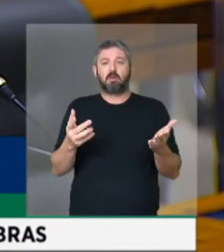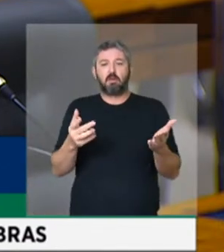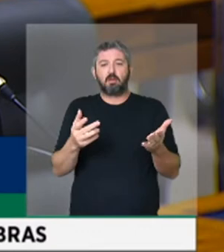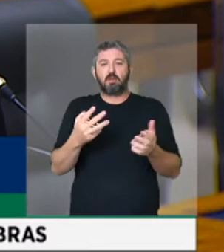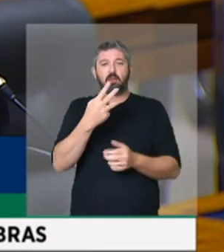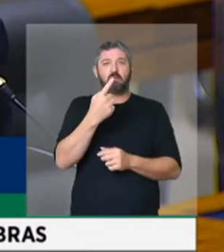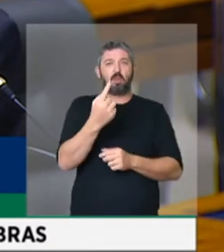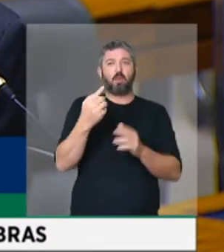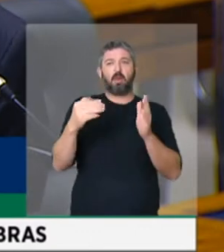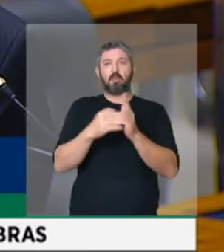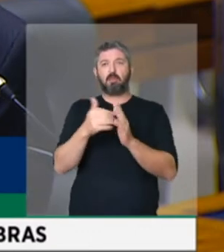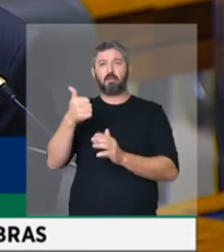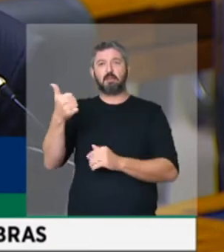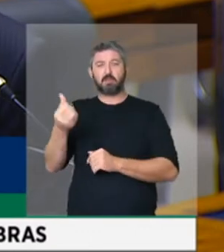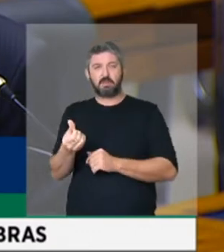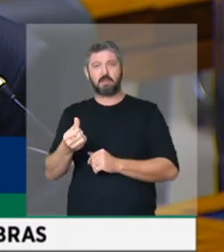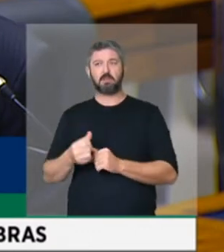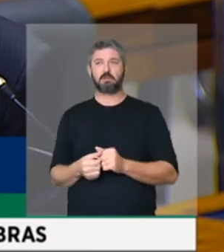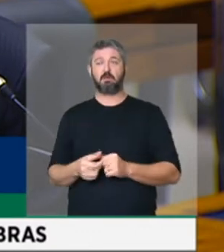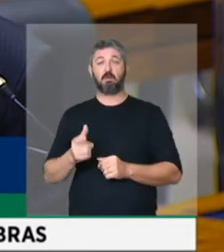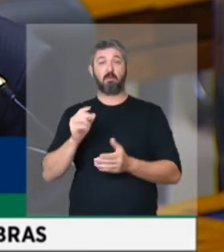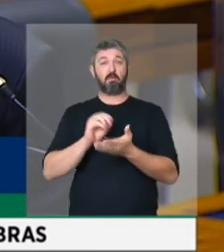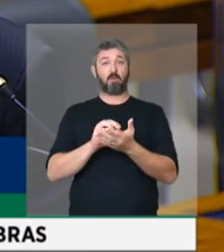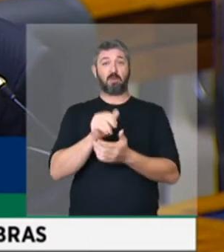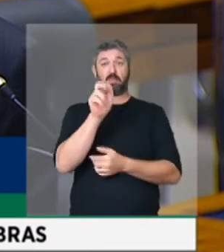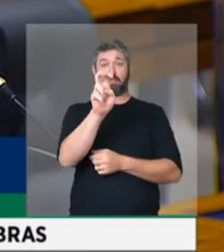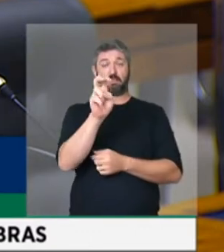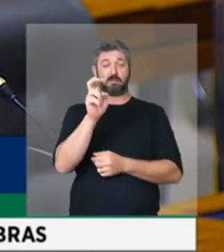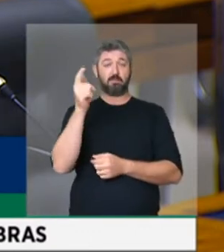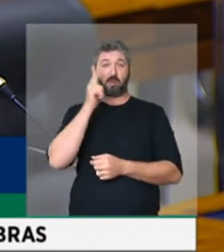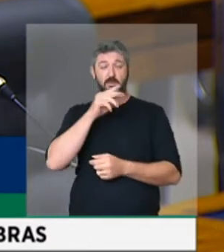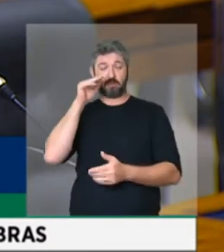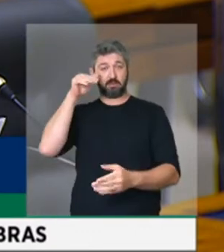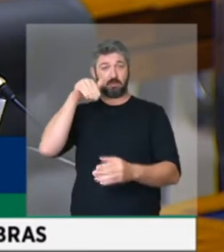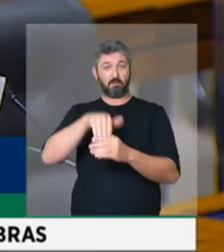AVALIAÇÃO DAS 31 A 16 ° . TEM QUINZE QUE NÃO FORAM APRECIADAS NESSE PARLAMENTO. ENTÃO NÓS ESTAMOS